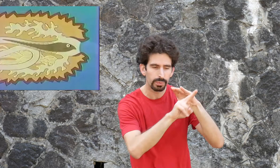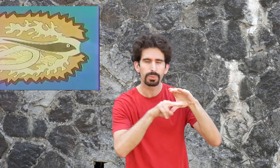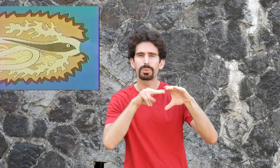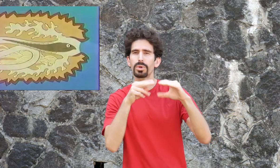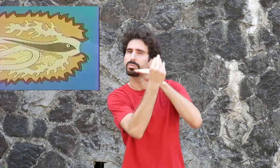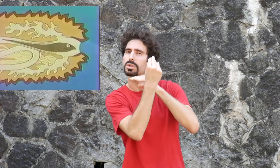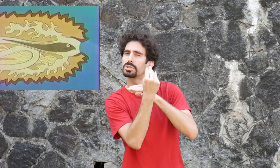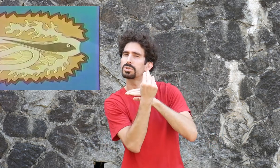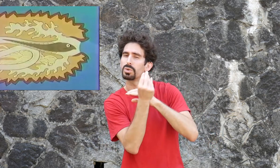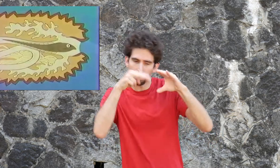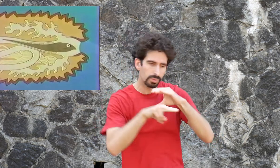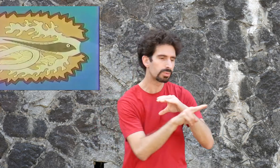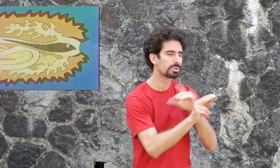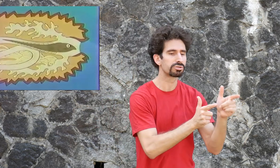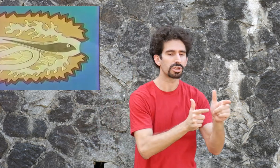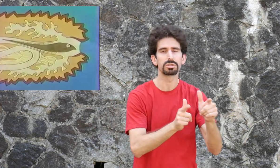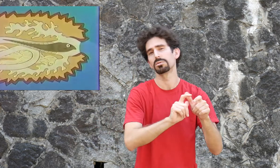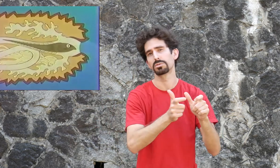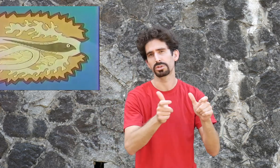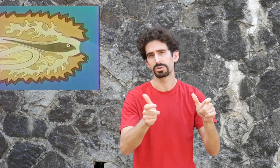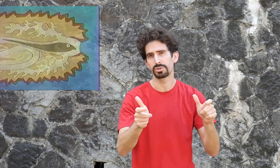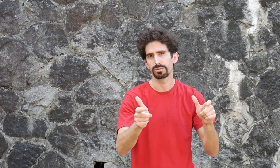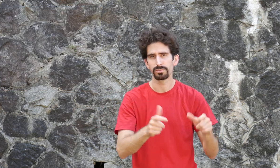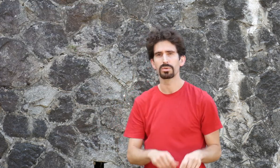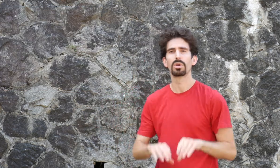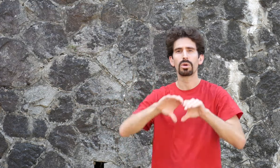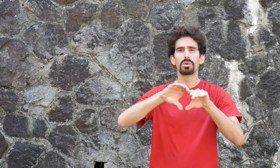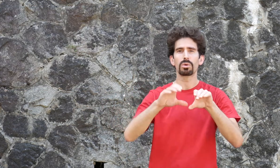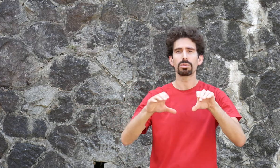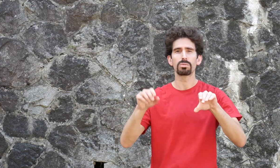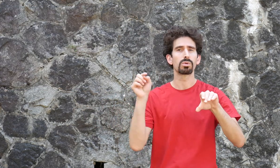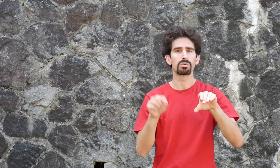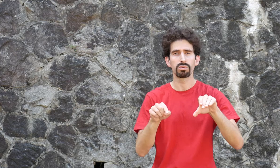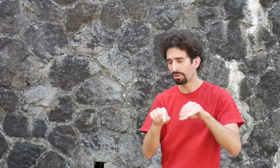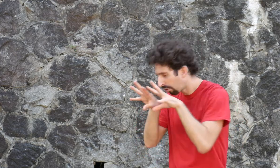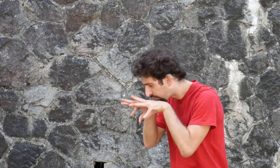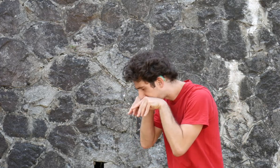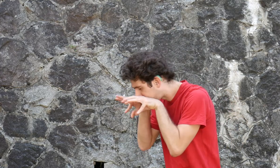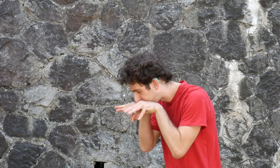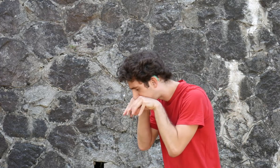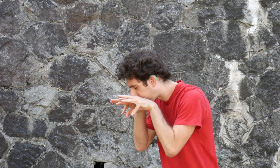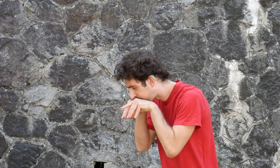Et ainsi de suite. Le concombre de mer, lui, mange.